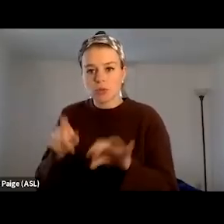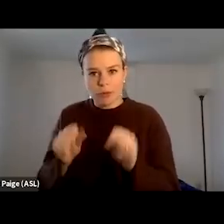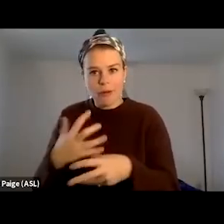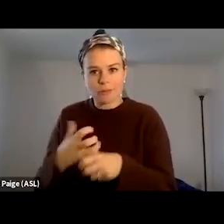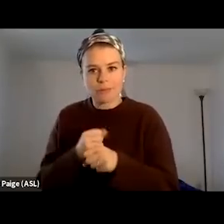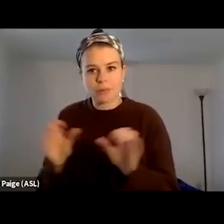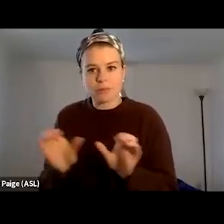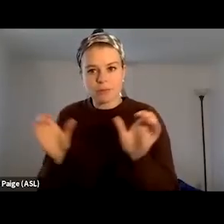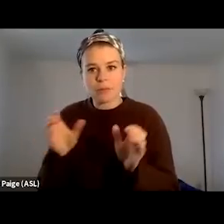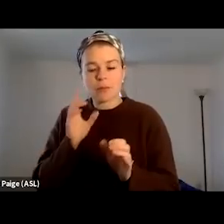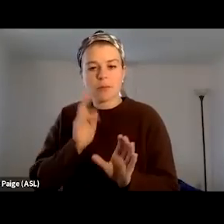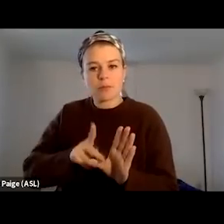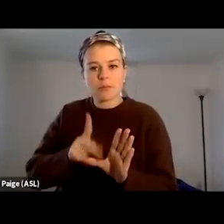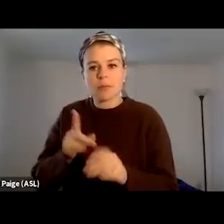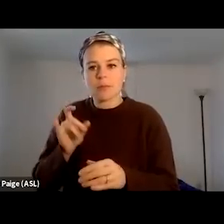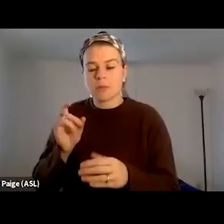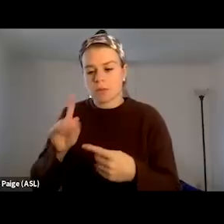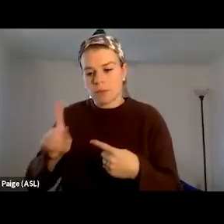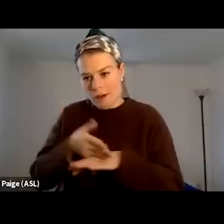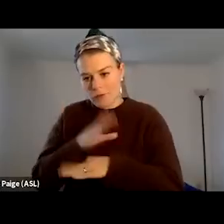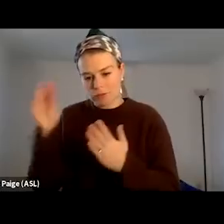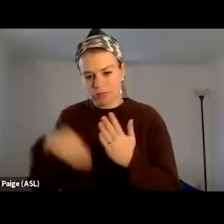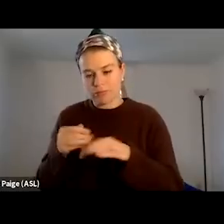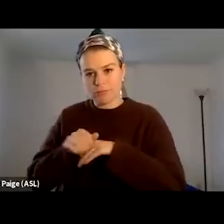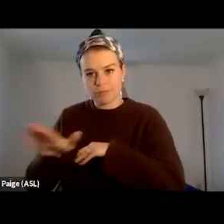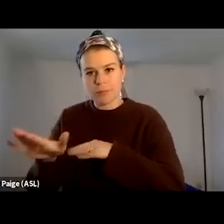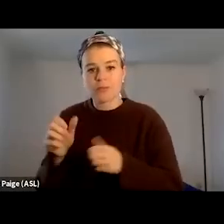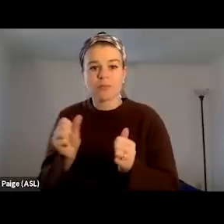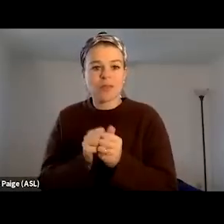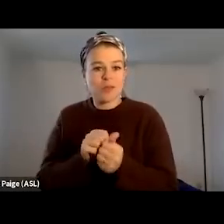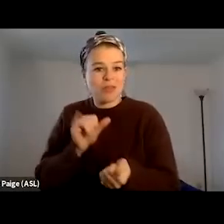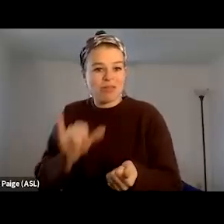al completarla. Esos son todos los anuncios y comentarios,